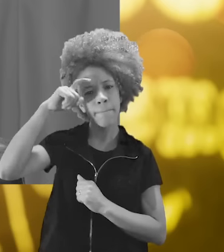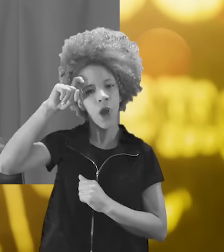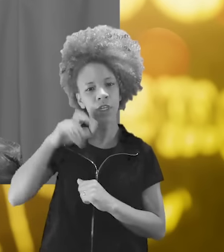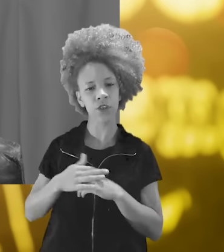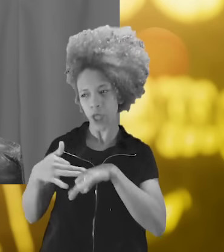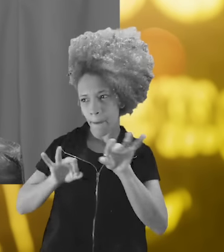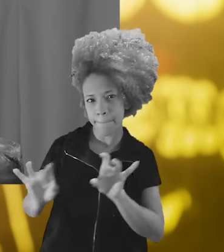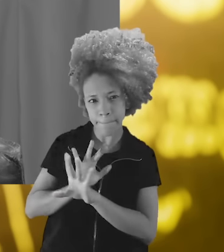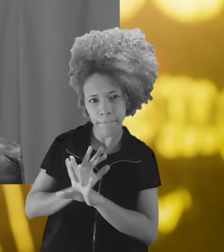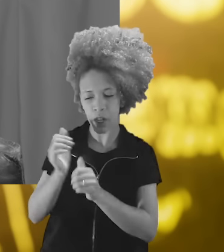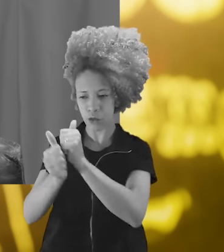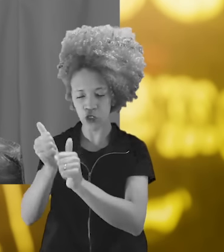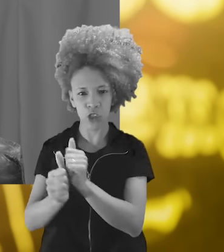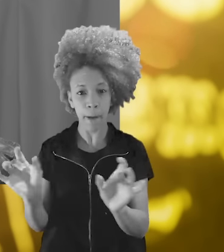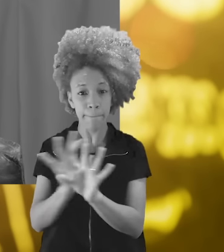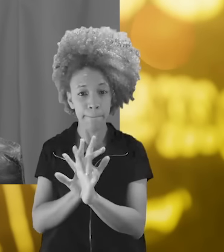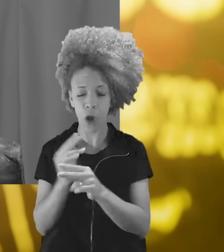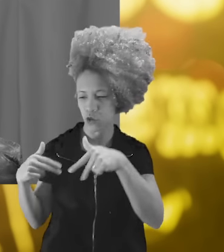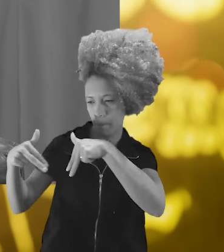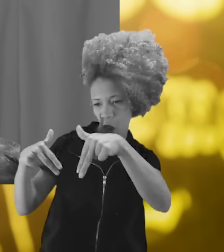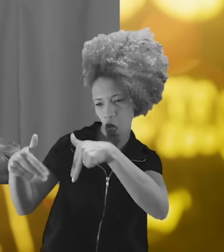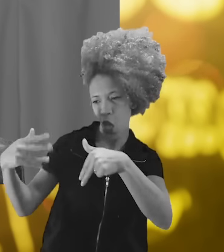vem o Maurício tá preparado agora de sova Ultimate tá pronta dele dele contra quatro